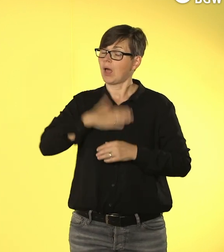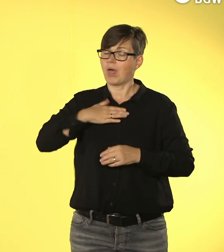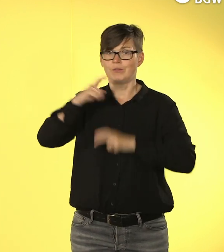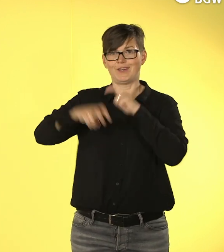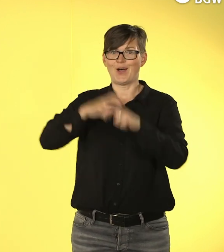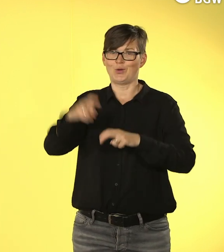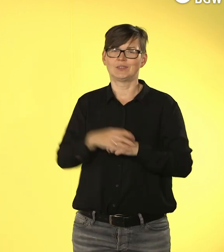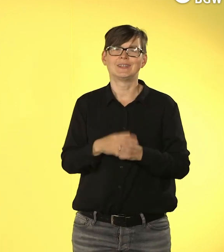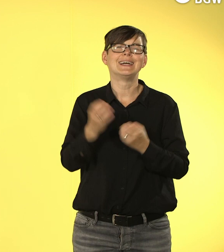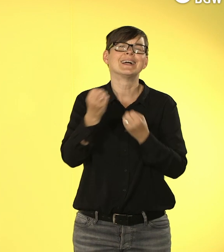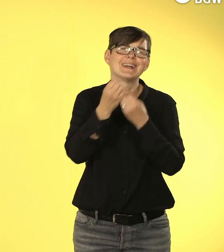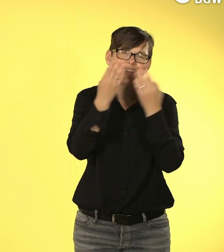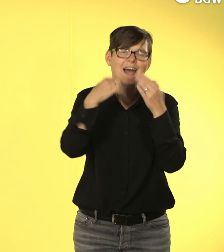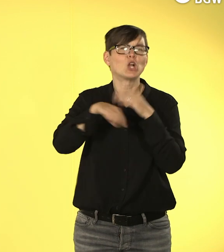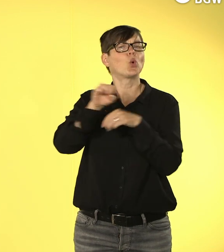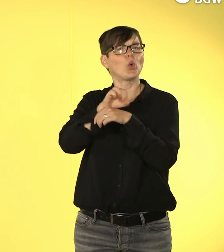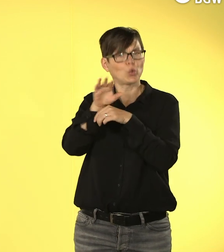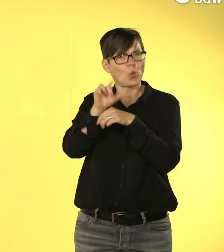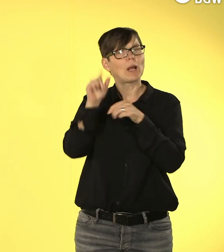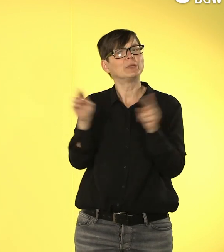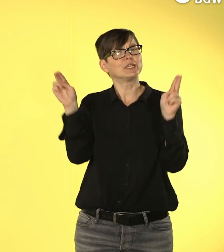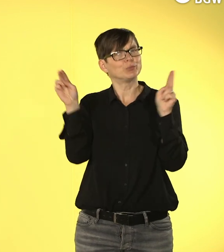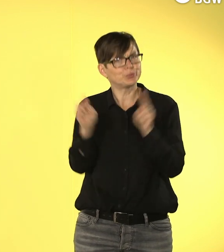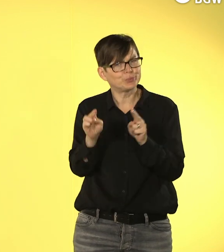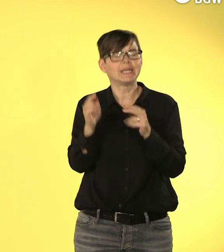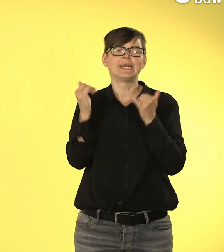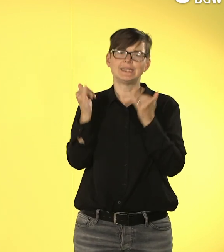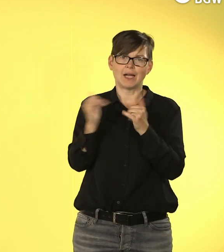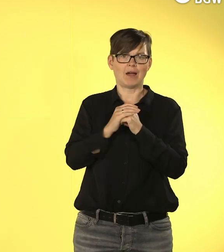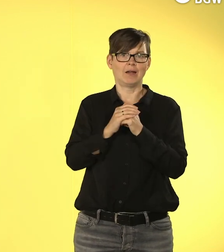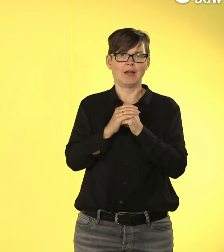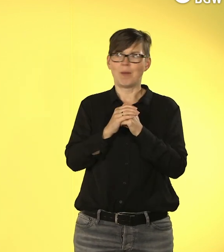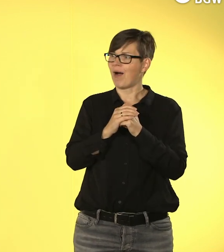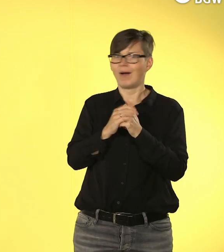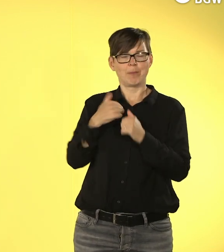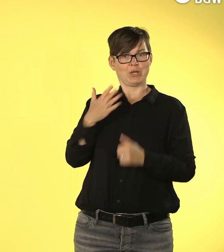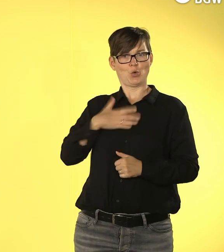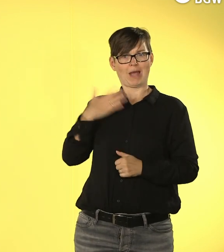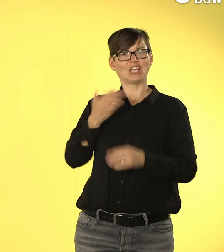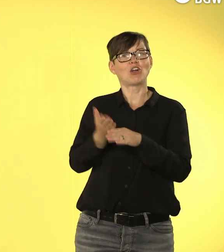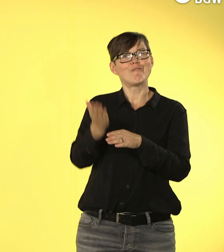In Corona-Zeiten etwas eingeschränkt, in der Form habe ich das vorher nie erlebt.